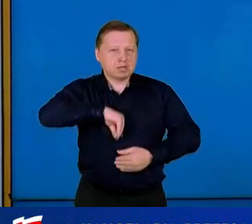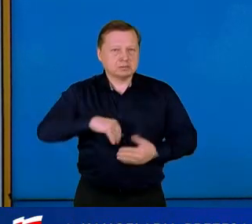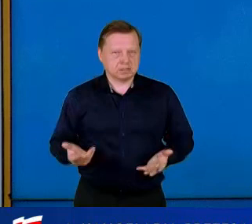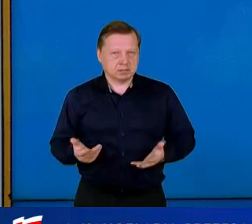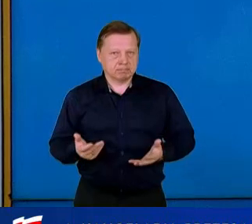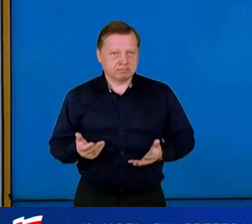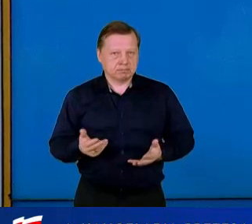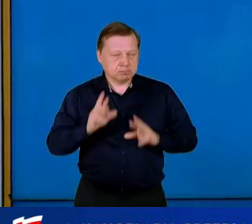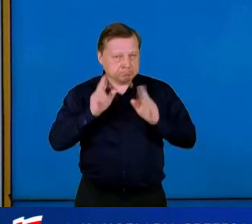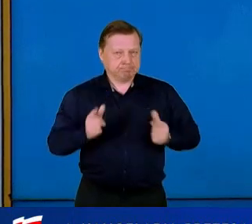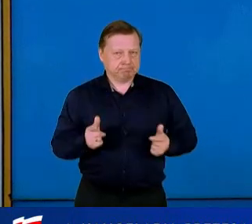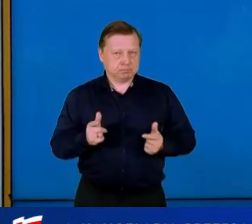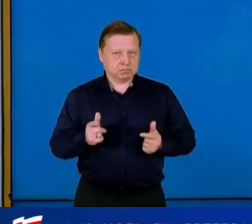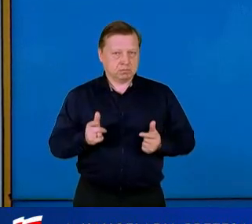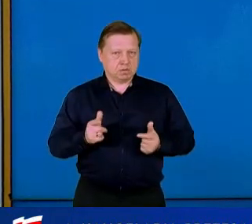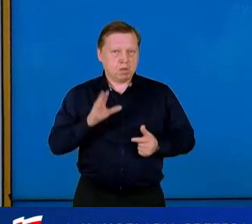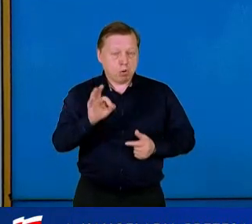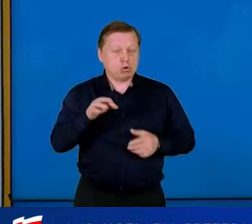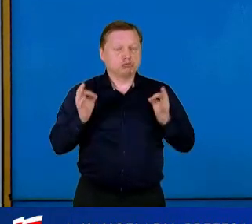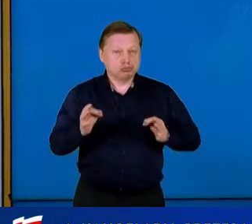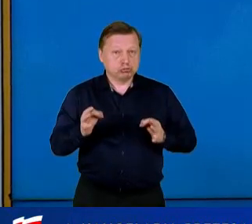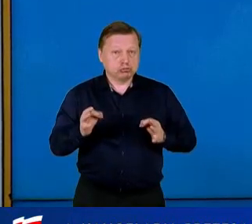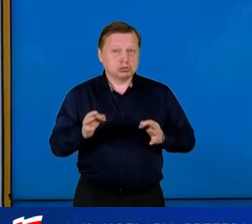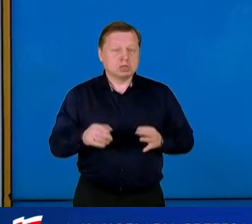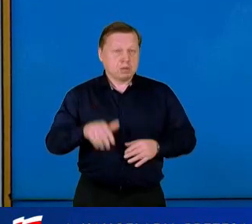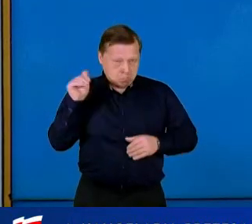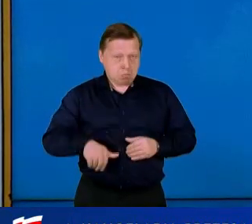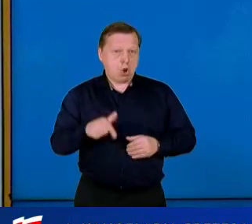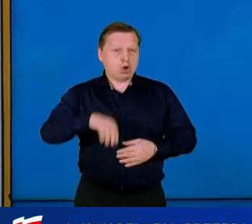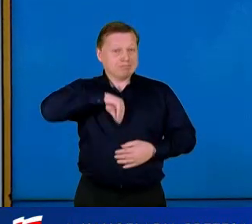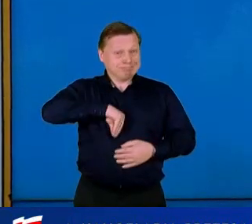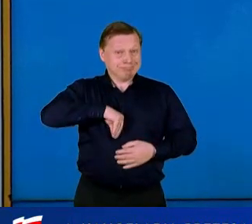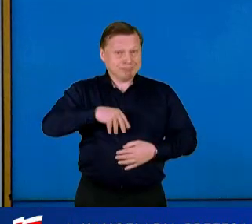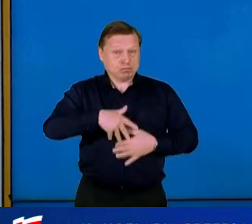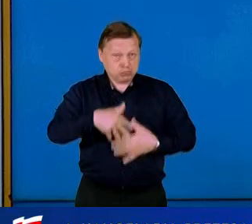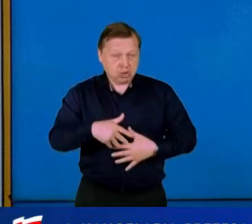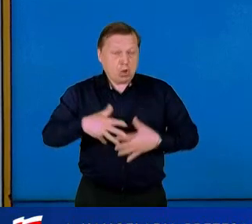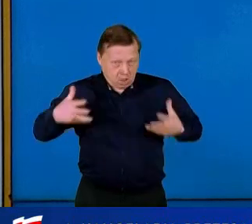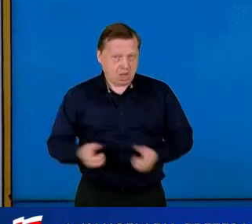bo dzisiaj można ratować, także w łonie matki można dokonywać